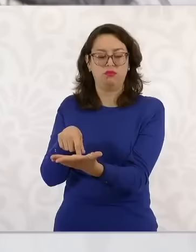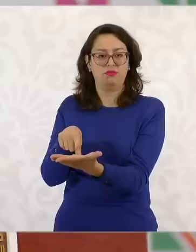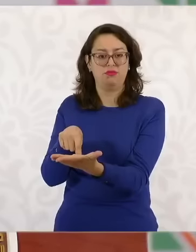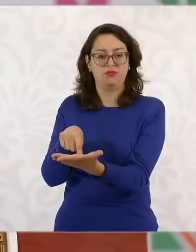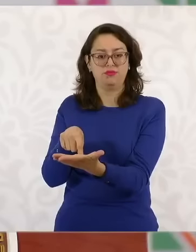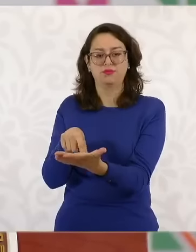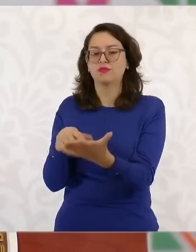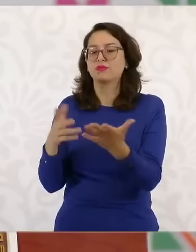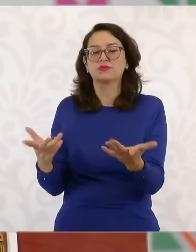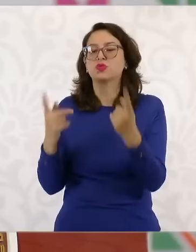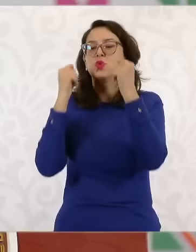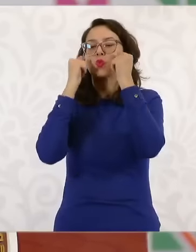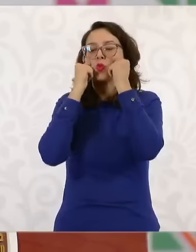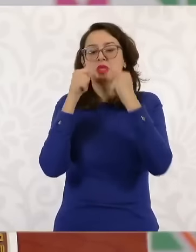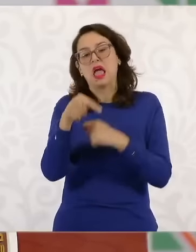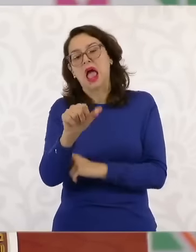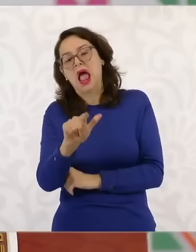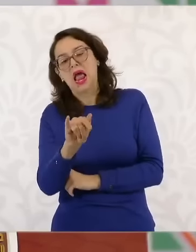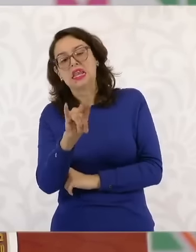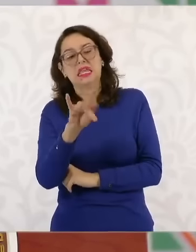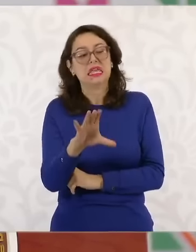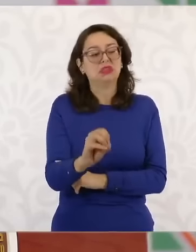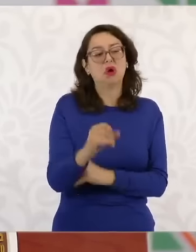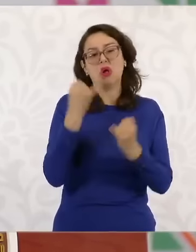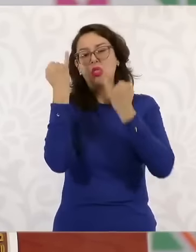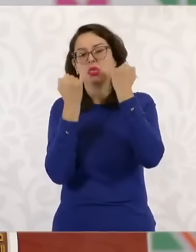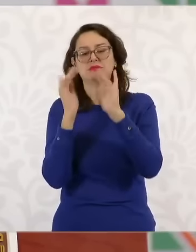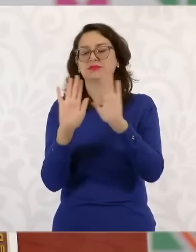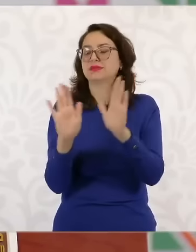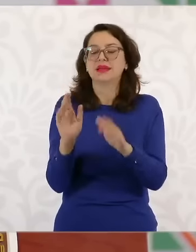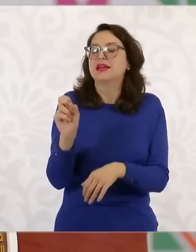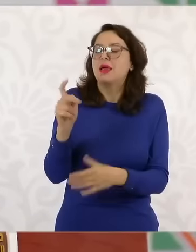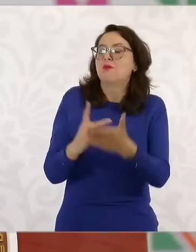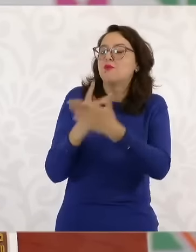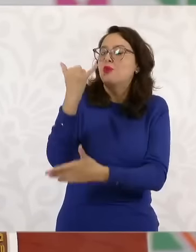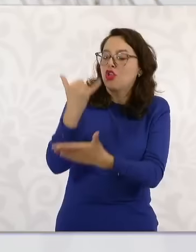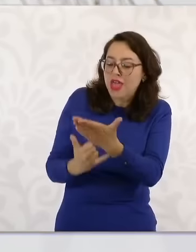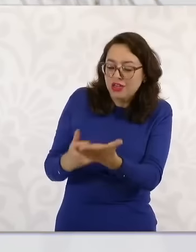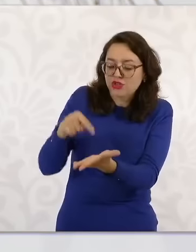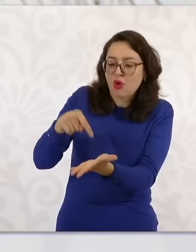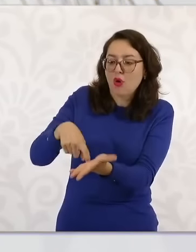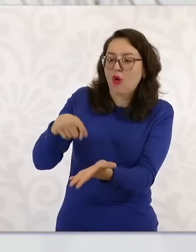No, no, pero sigue si del PAN es lo mismo de antes.